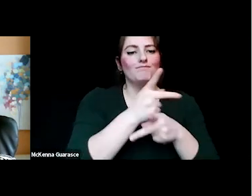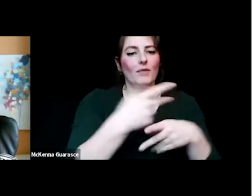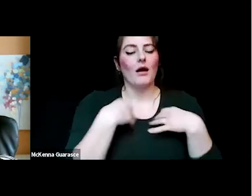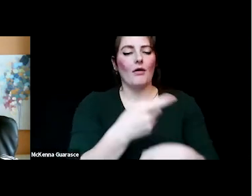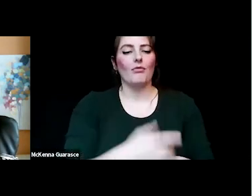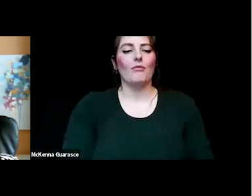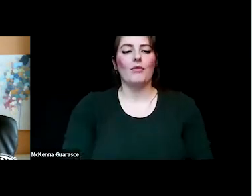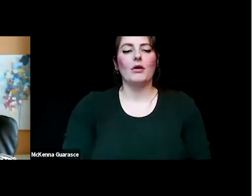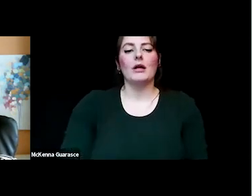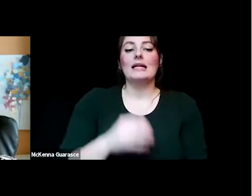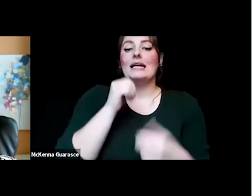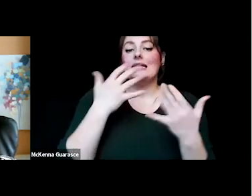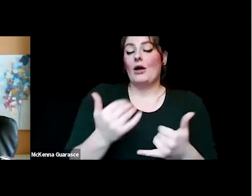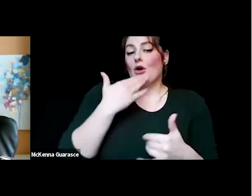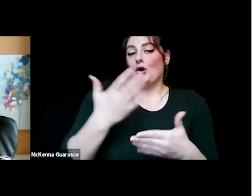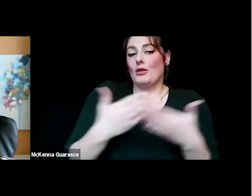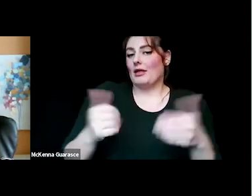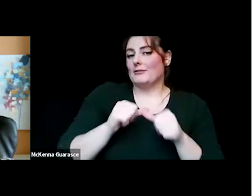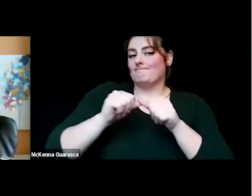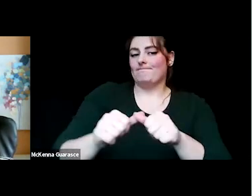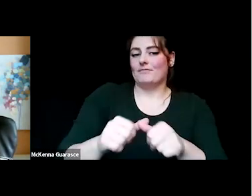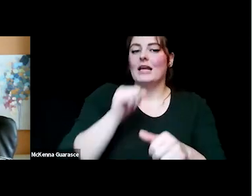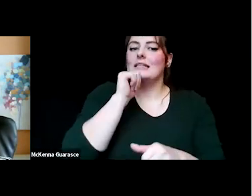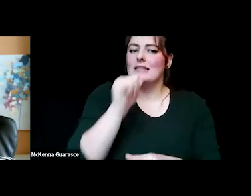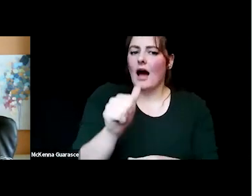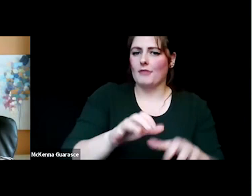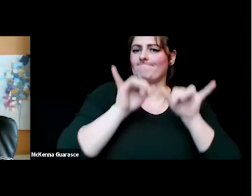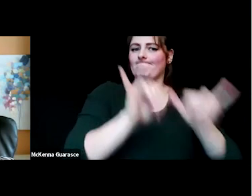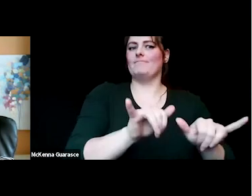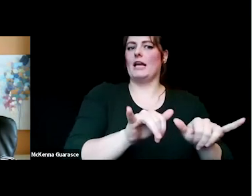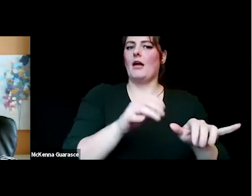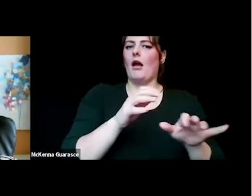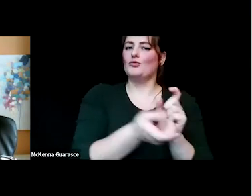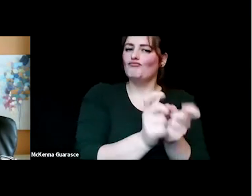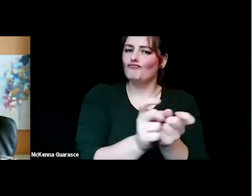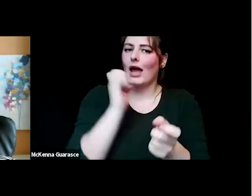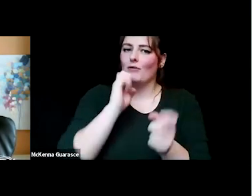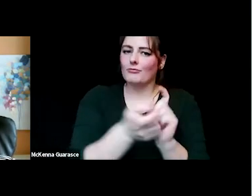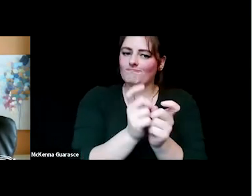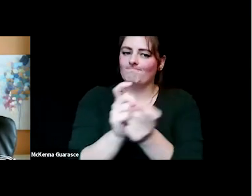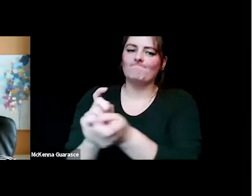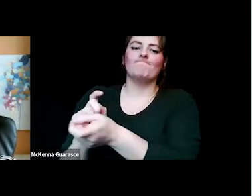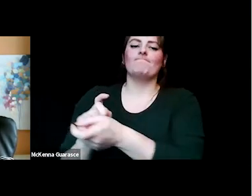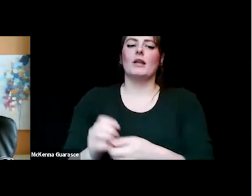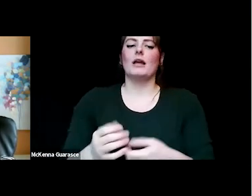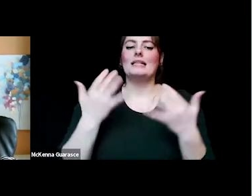es que la política pública no es estática. Ha evolucionado, evoluciona todos los días. Con el reciente apoyo de la Casa Blanca,